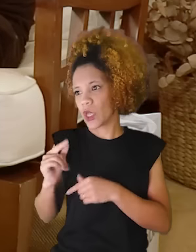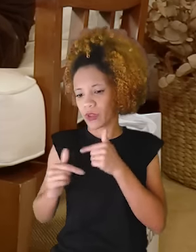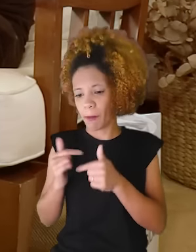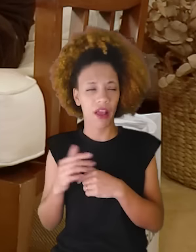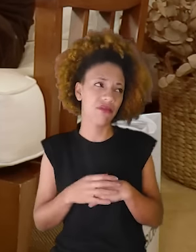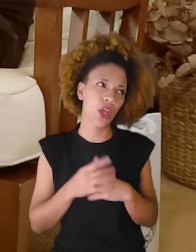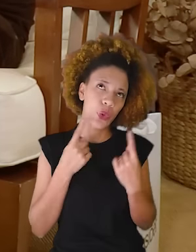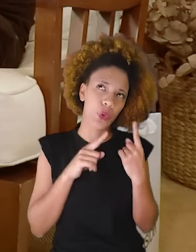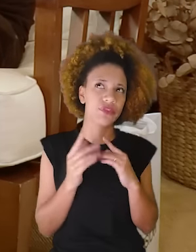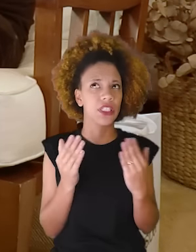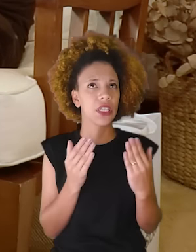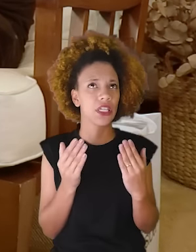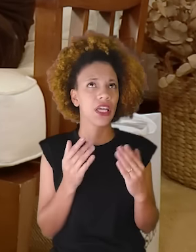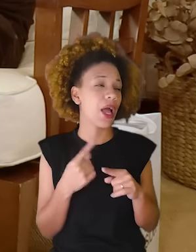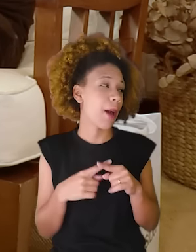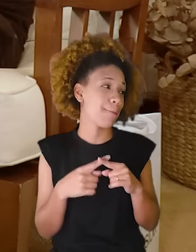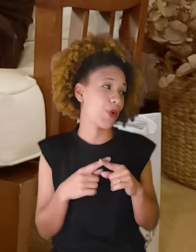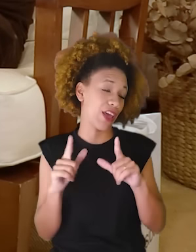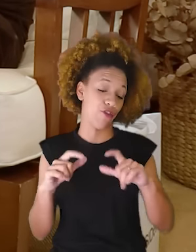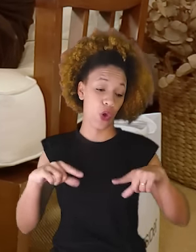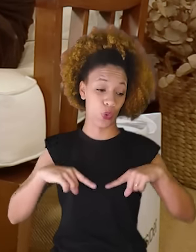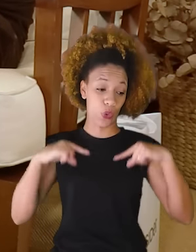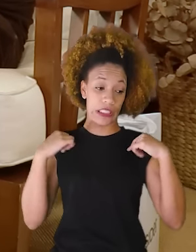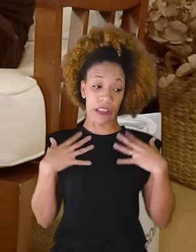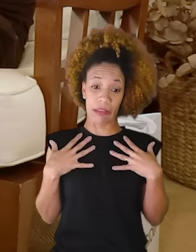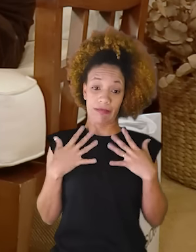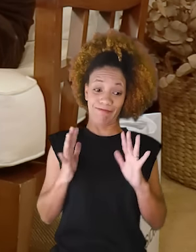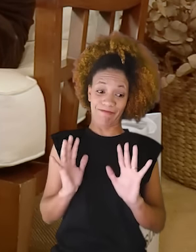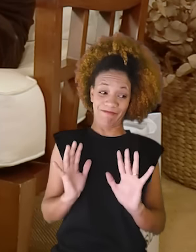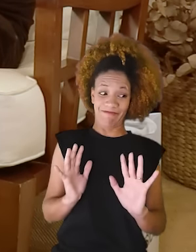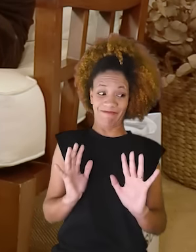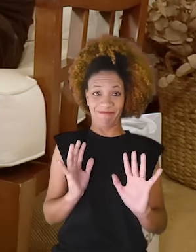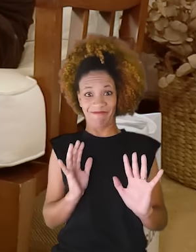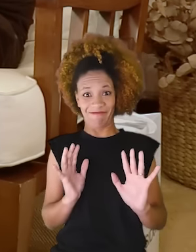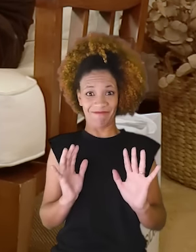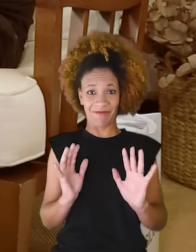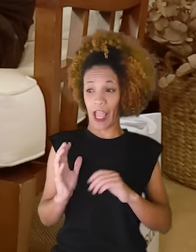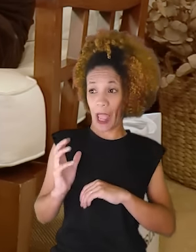dúvida que Sei lá talvez minha a é que a foto de biquíni me deixa tenso sabe assim trabalhe Uma